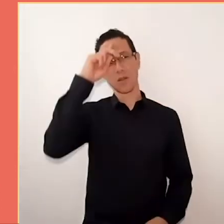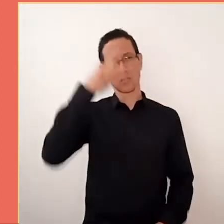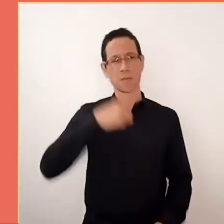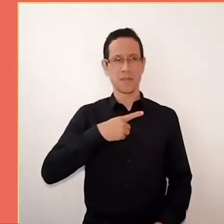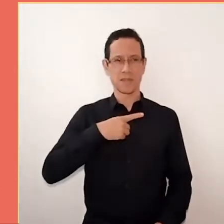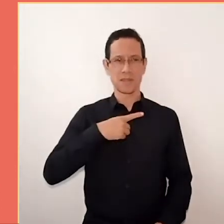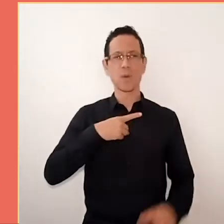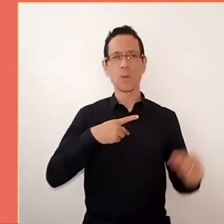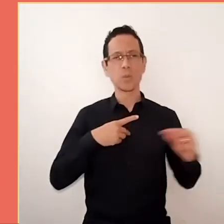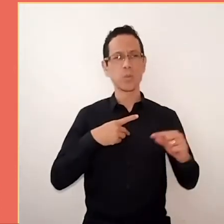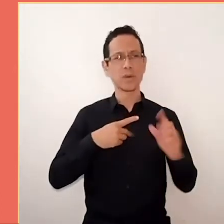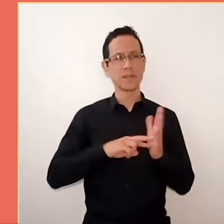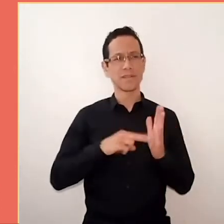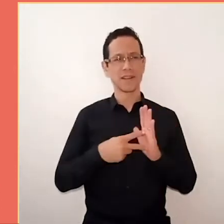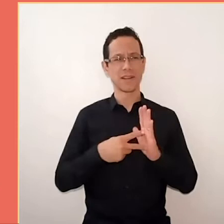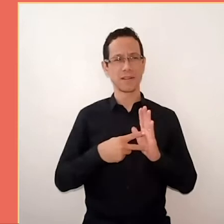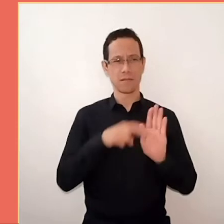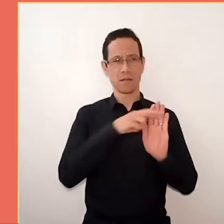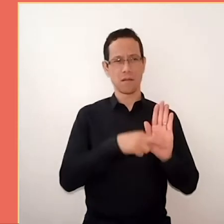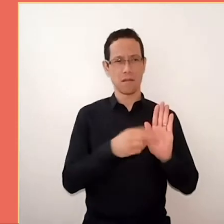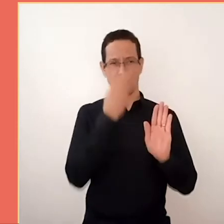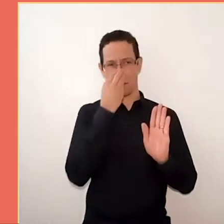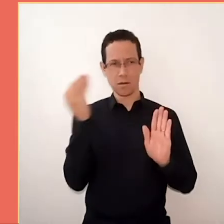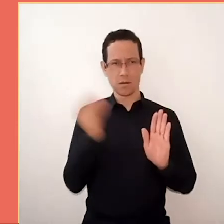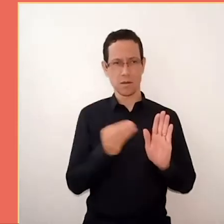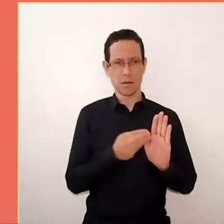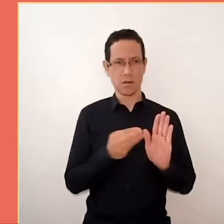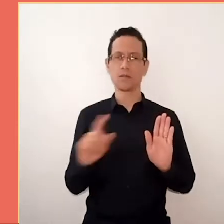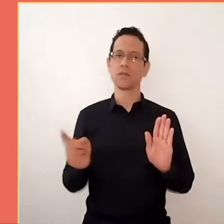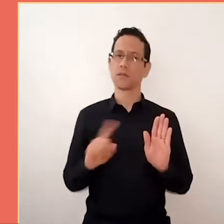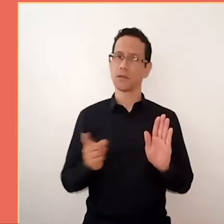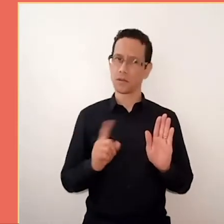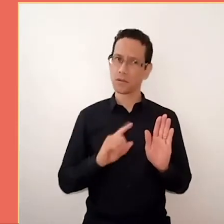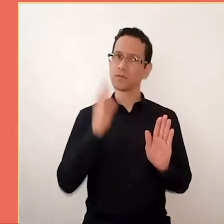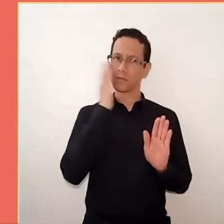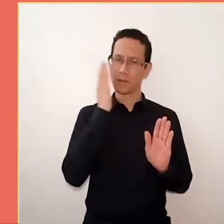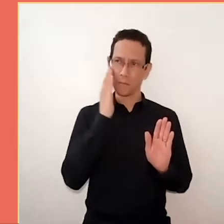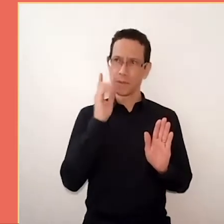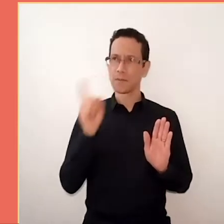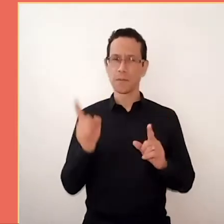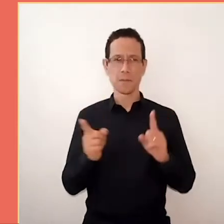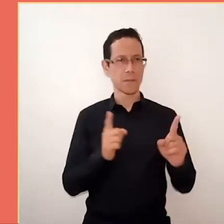mas quer dizer você está apto a definir, a determinar pelos seus preceitos, pelos seus valores,